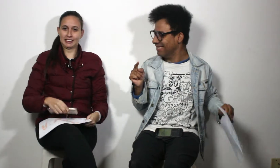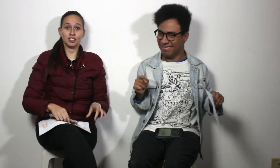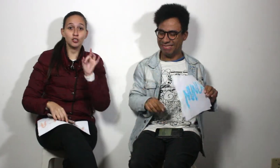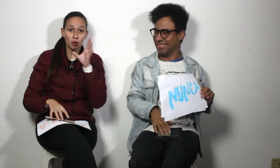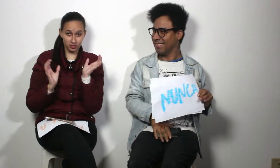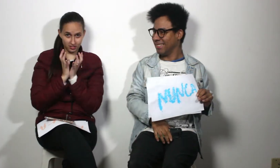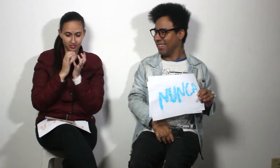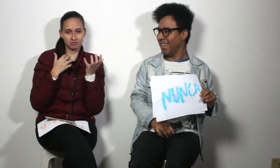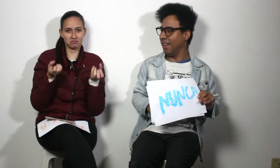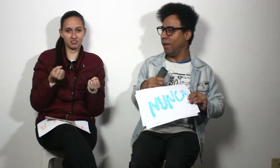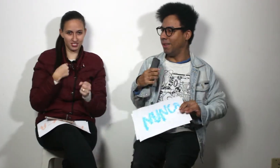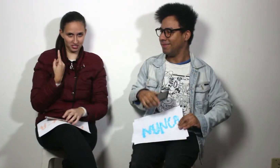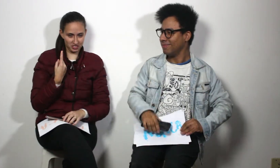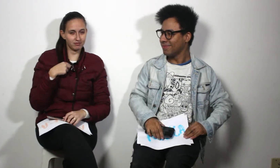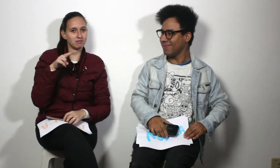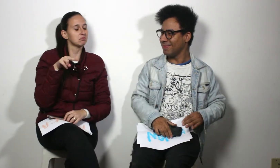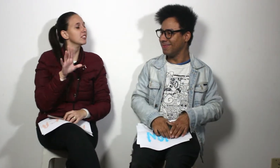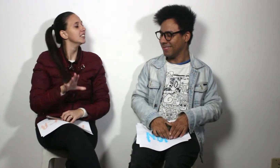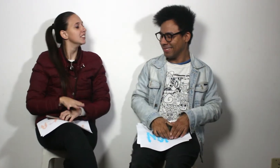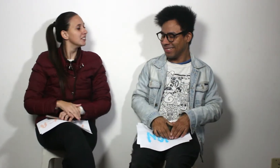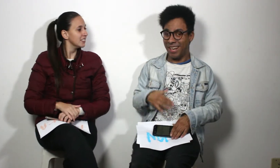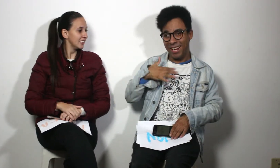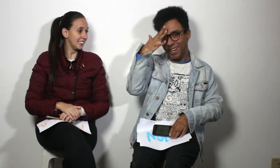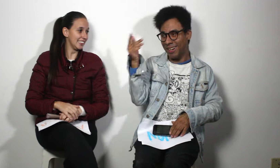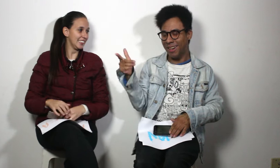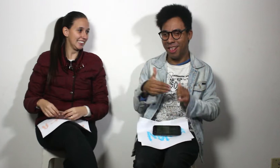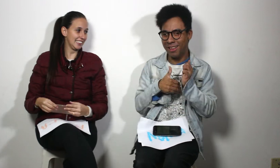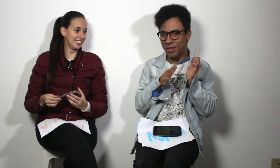Eu aceito grupo ! Não vou sozinho Sei ela muito segredo!